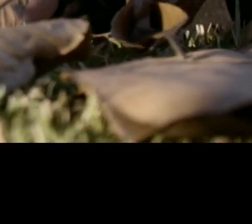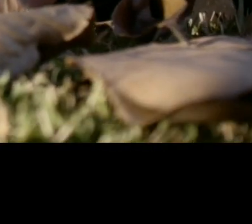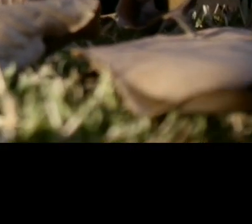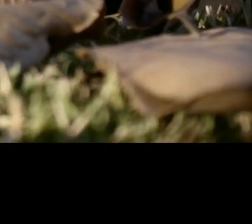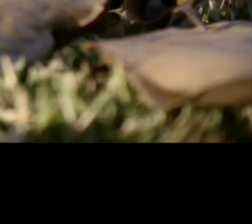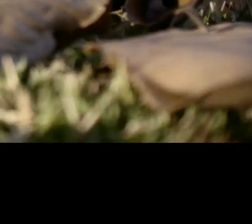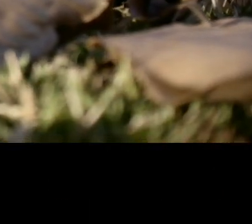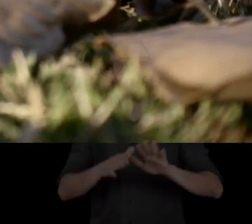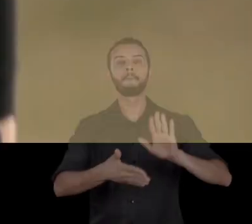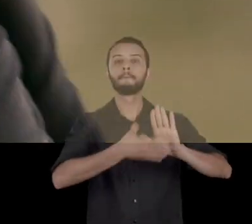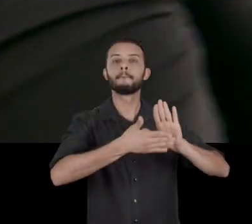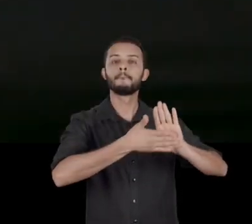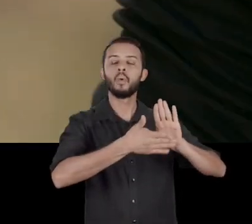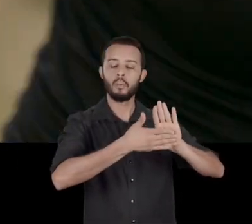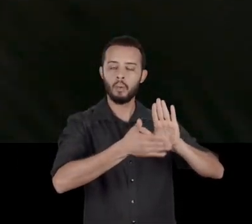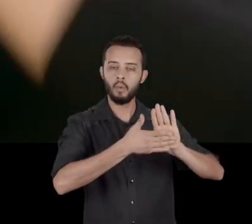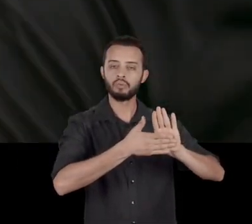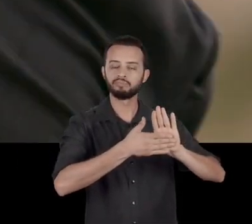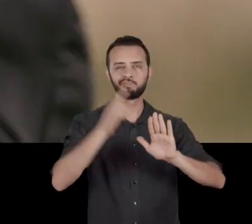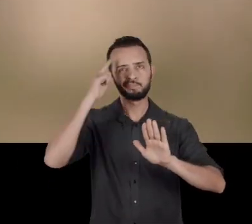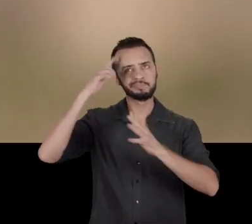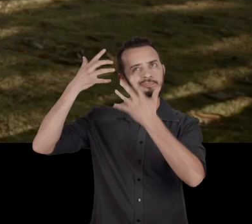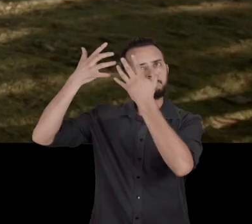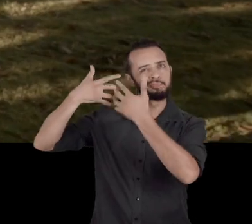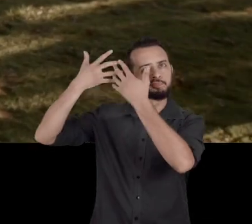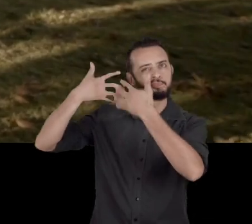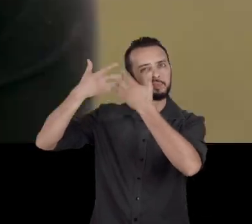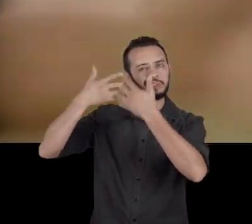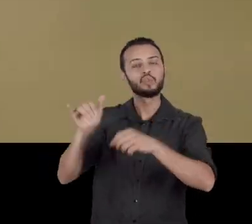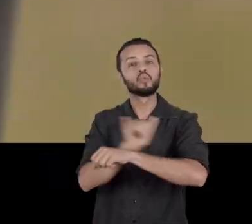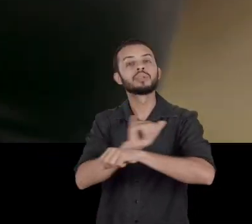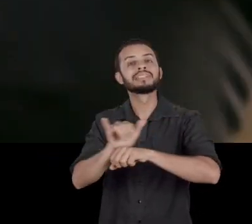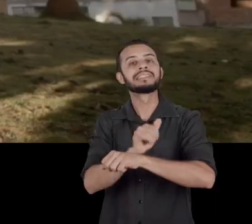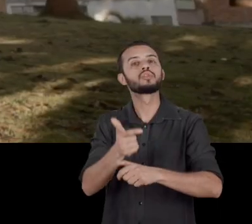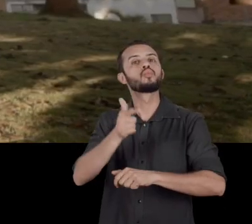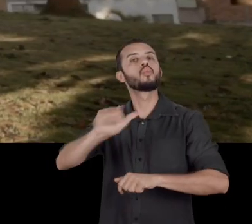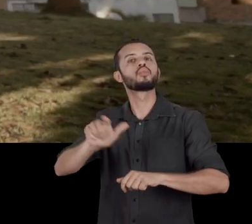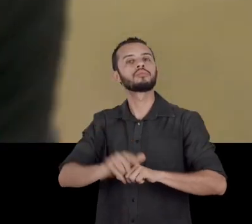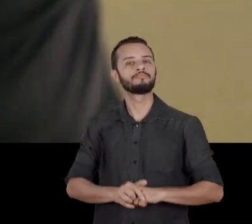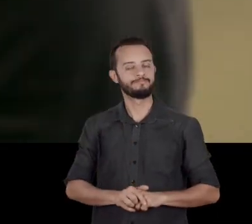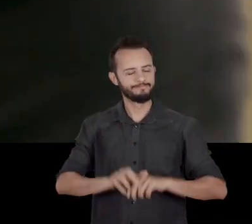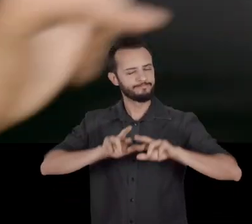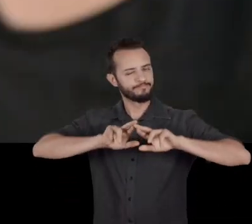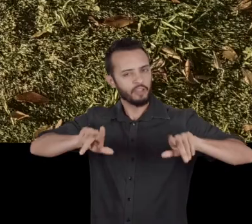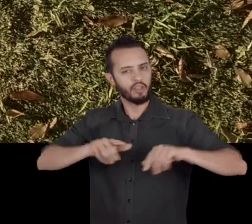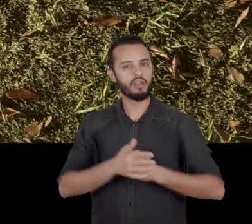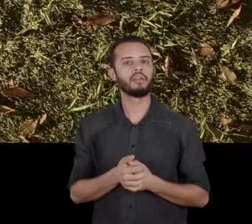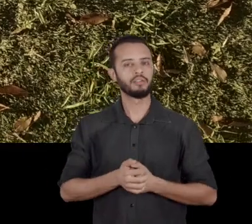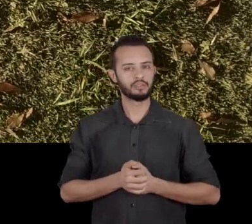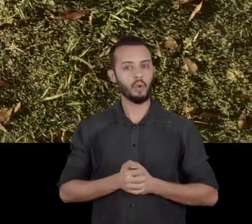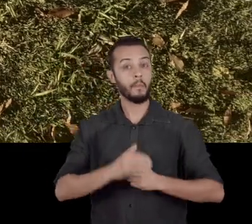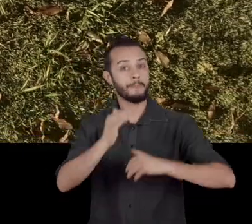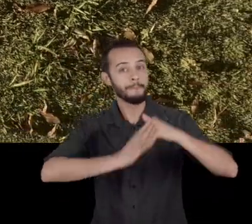Justamente a proposta aqui, eu acho, é pensar uma outra técnica, uma outra aplicação da técnica, a construção de uma outra sociedade